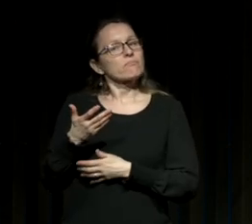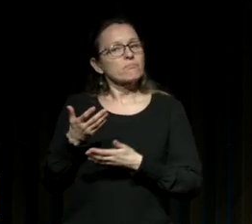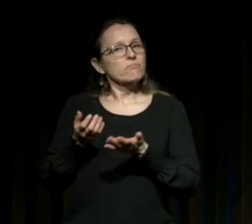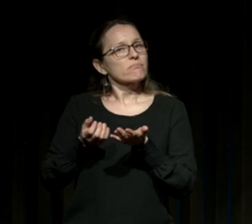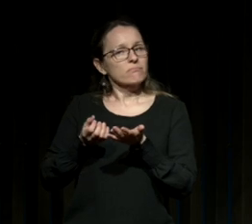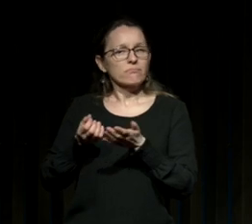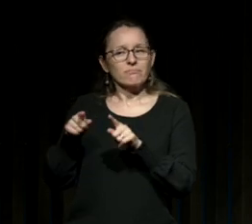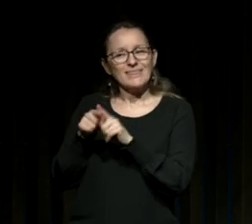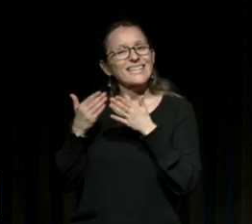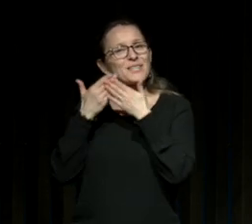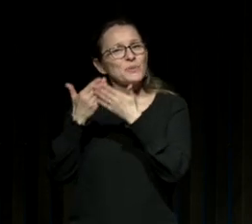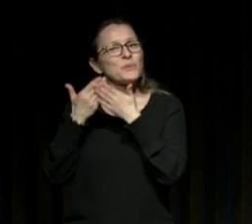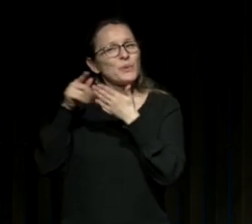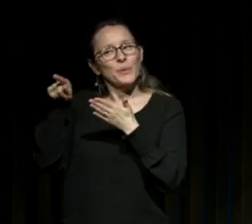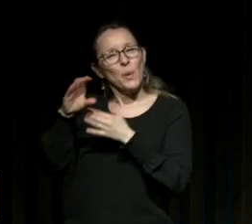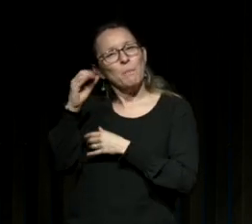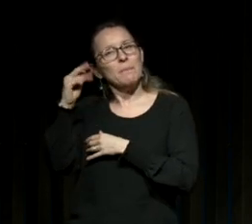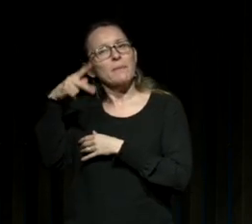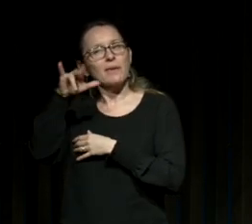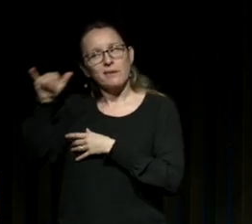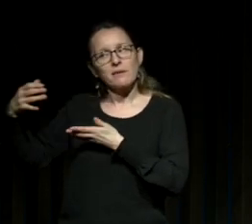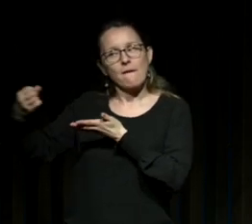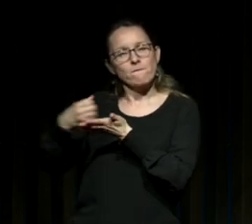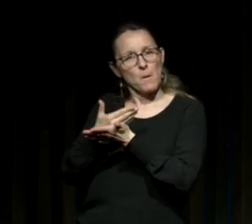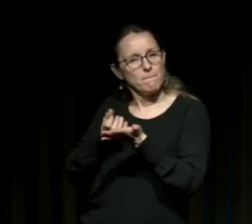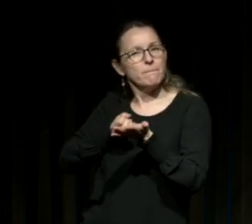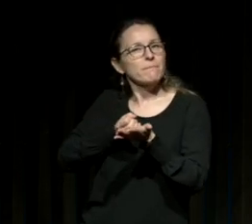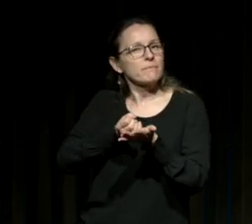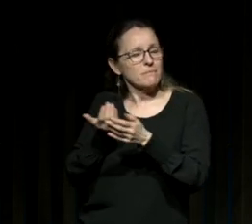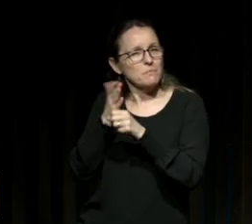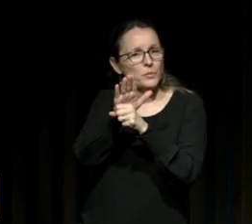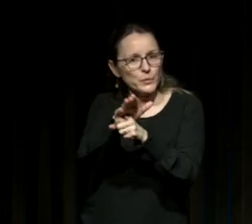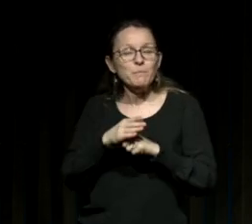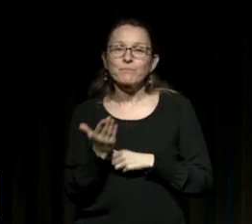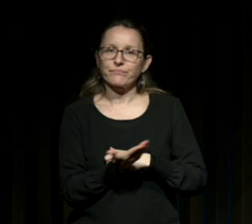par cette étude obepi je vais vous la présenter elle est montré sur ce graphe qui est peut-être